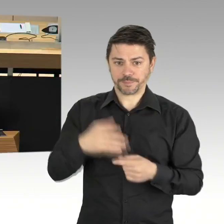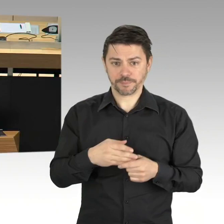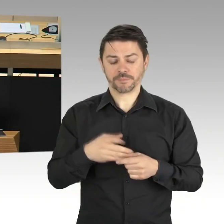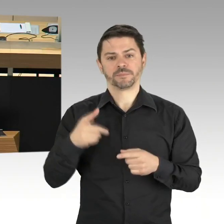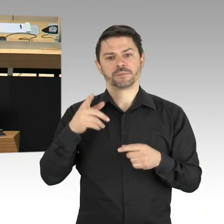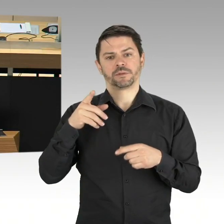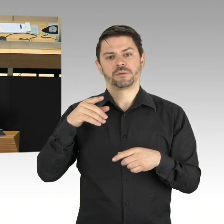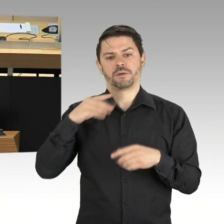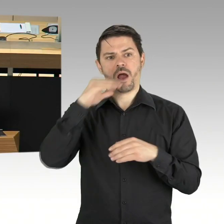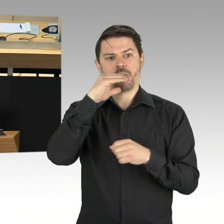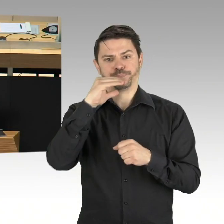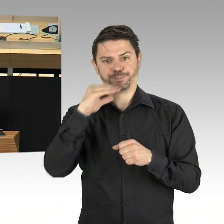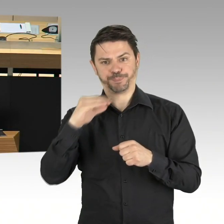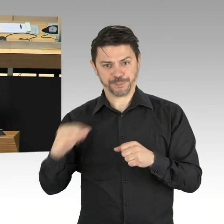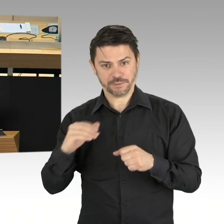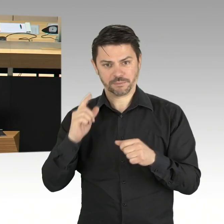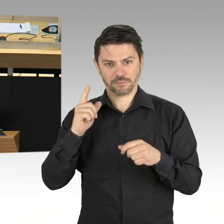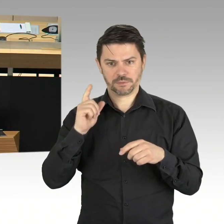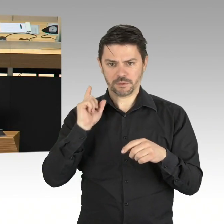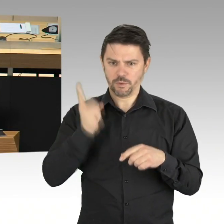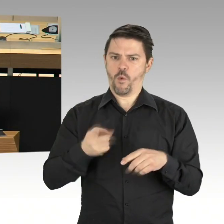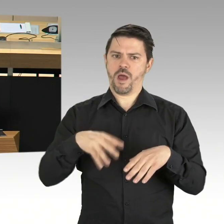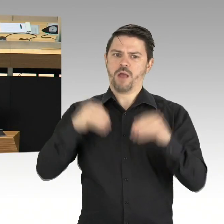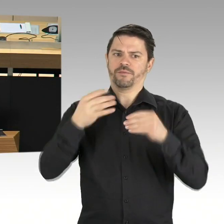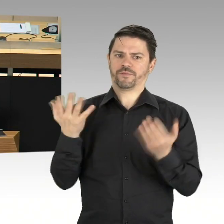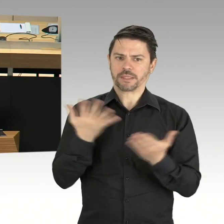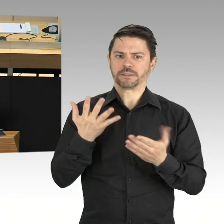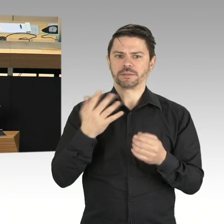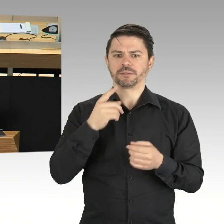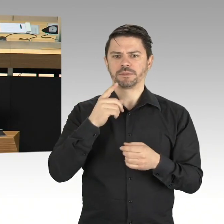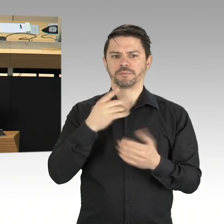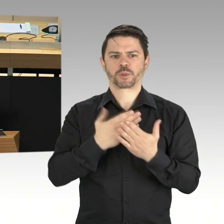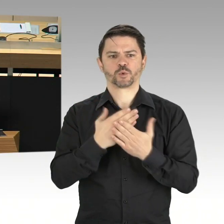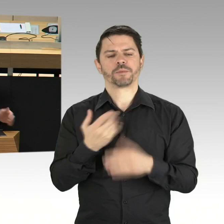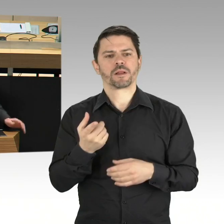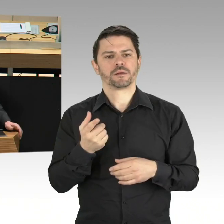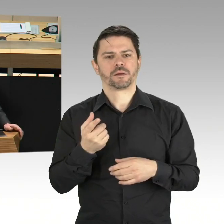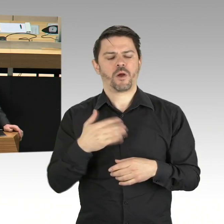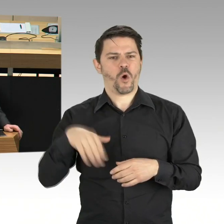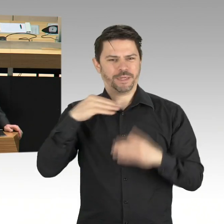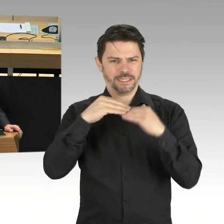und dann mit hohen Mieten kalkuliert haben, dass da in dem einen oder anderen Fall